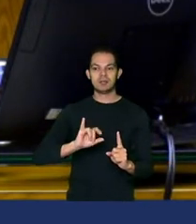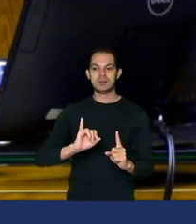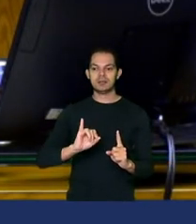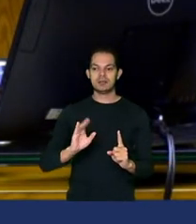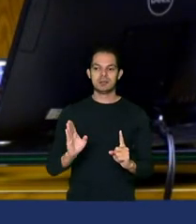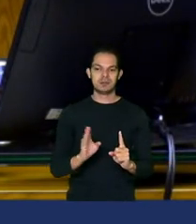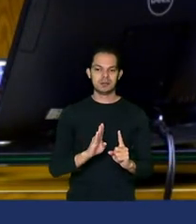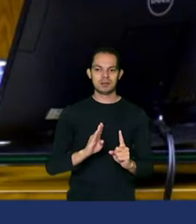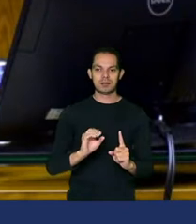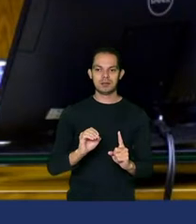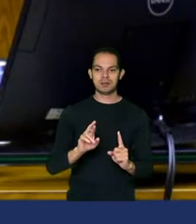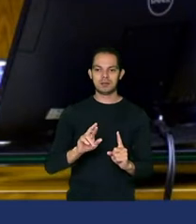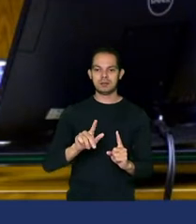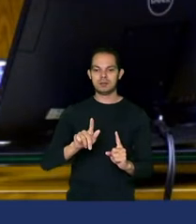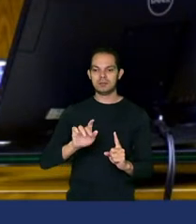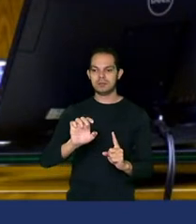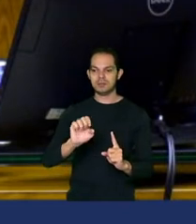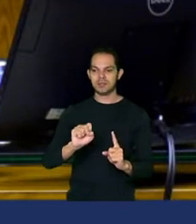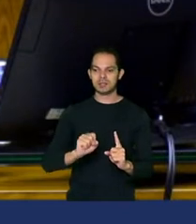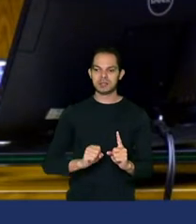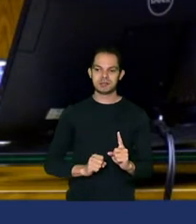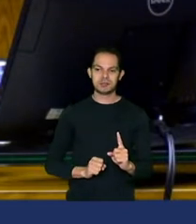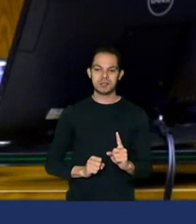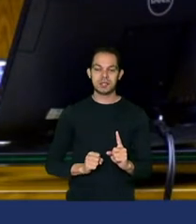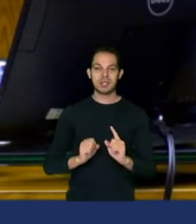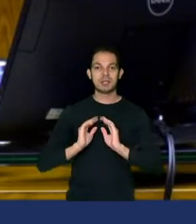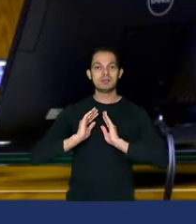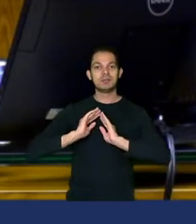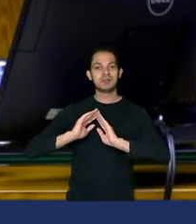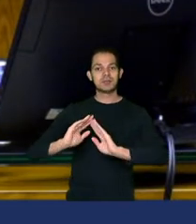ROSÁRIO. EU VOU CHAMAR O DEPUTADO ELI BORGES, DEPUTADO ELI BORGES QUE TINHA ME